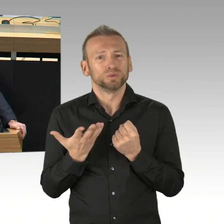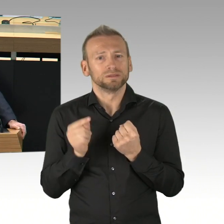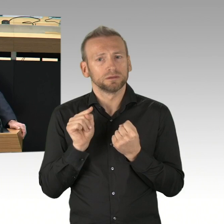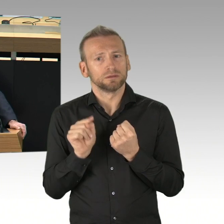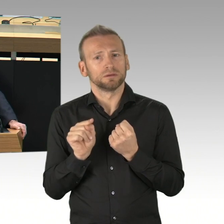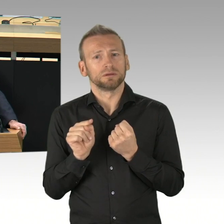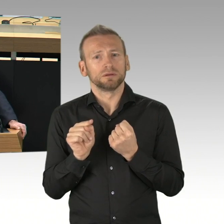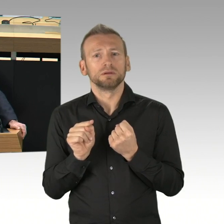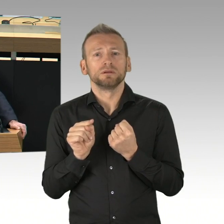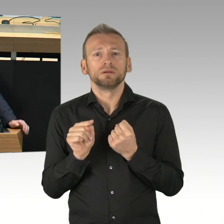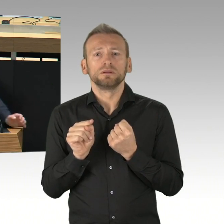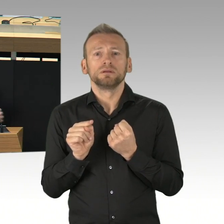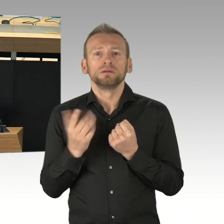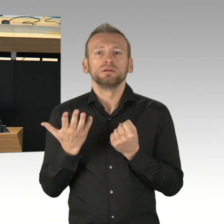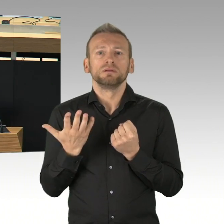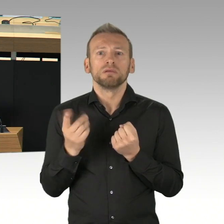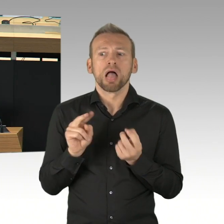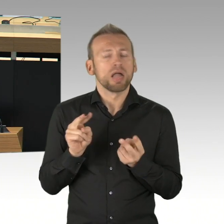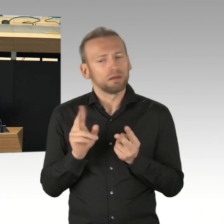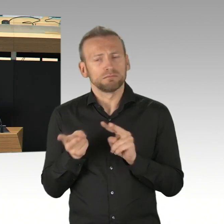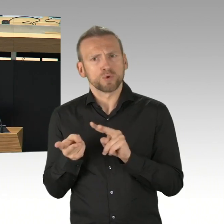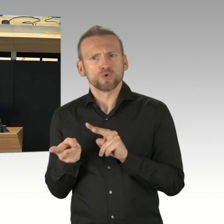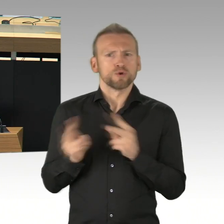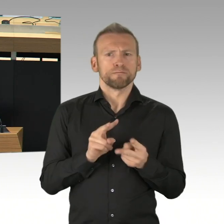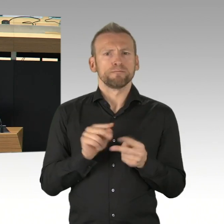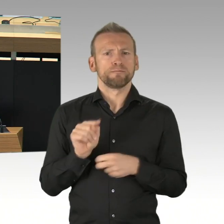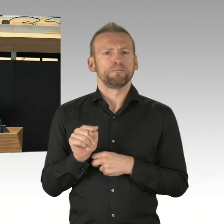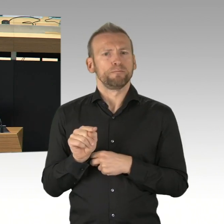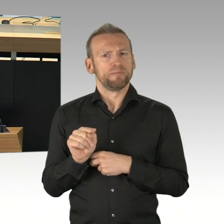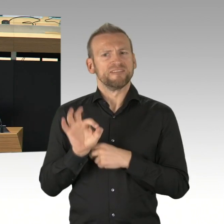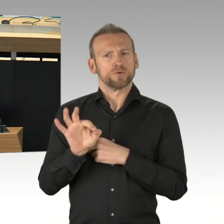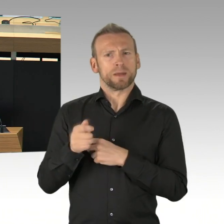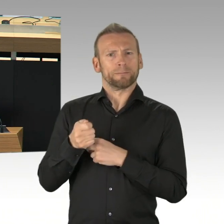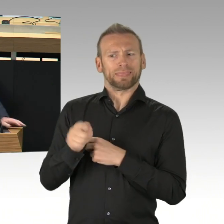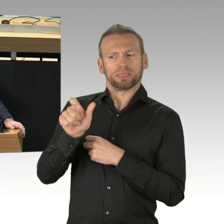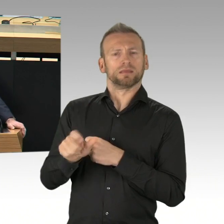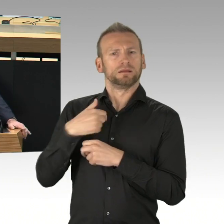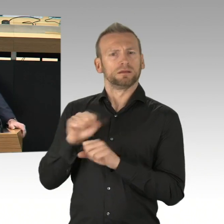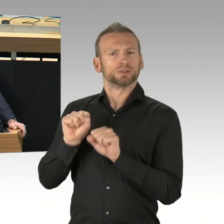indem Sie Mieter und Vermieter in langjährige Klageverfahren vor die Gerichte schicken. (Beifall)